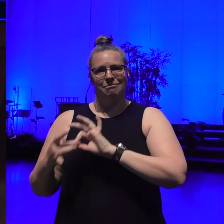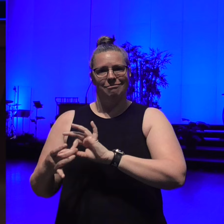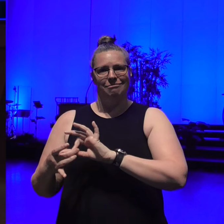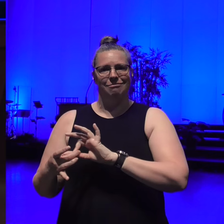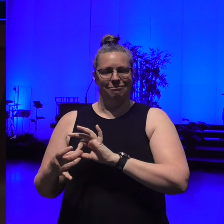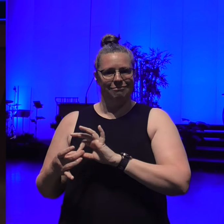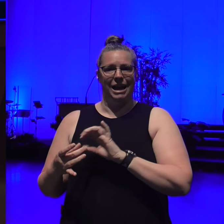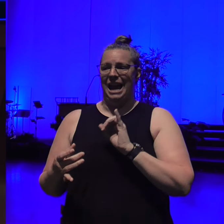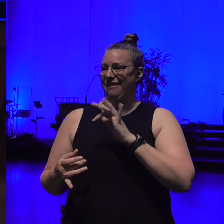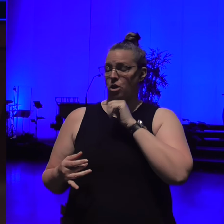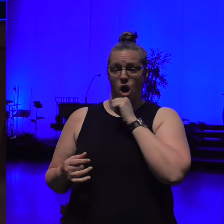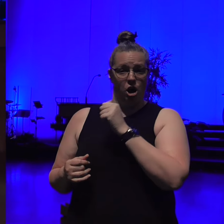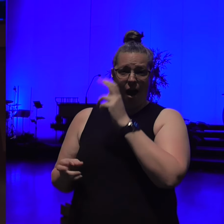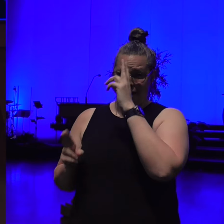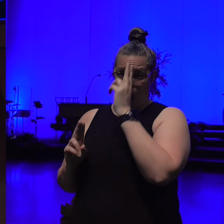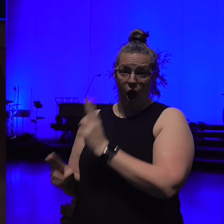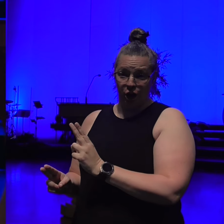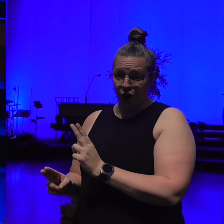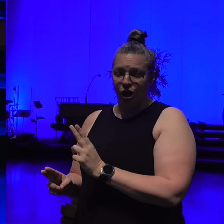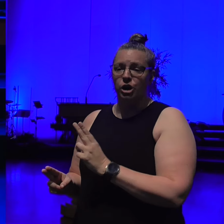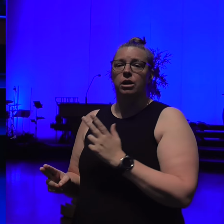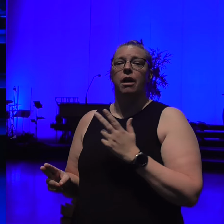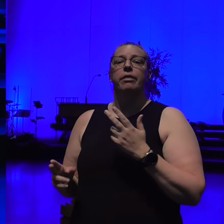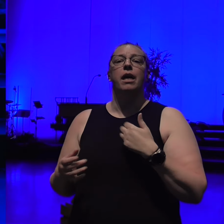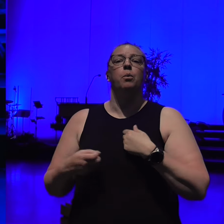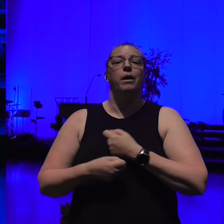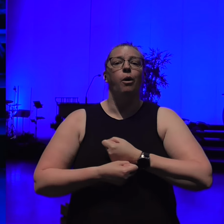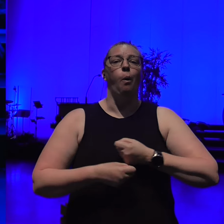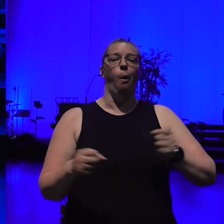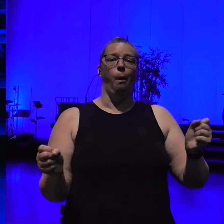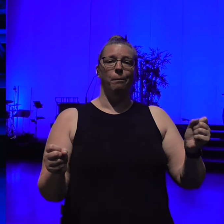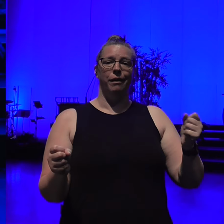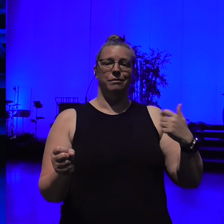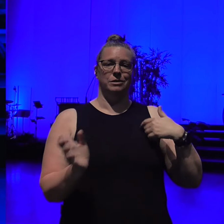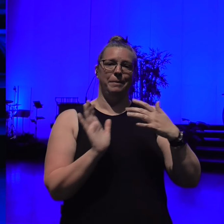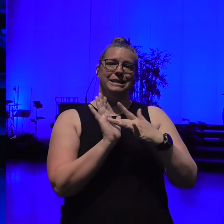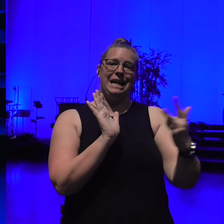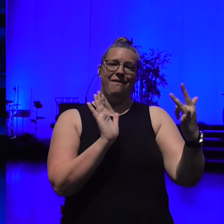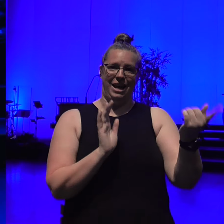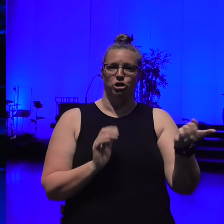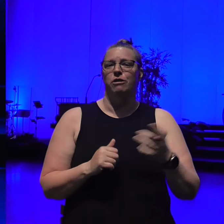no las respetamos, nos exponemos a que se aprovechen de nosotros cuando alguien dice: